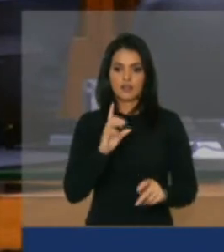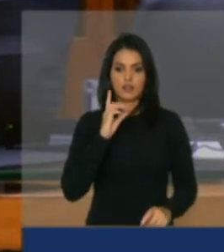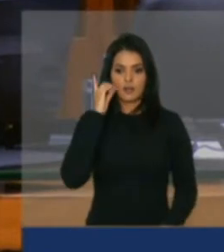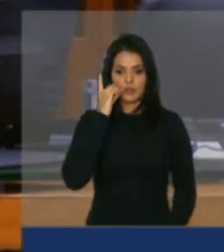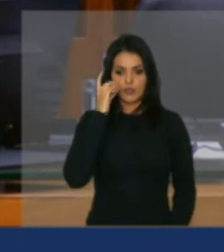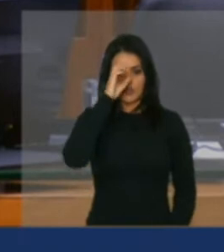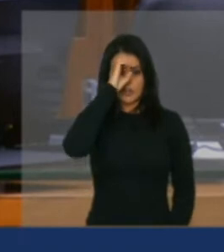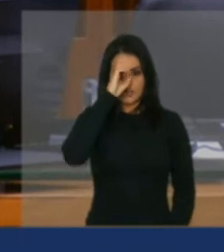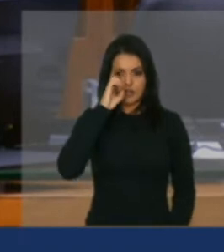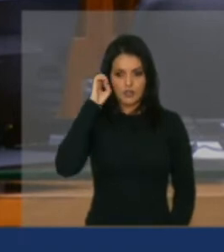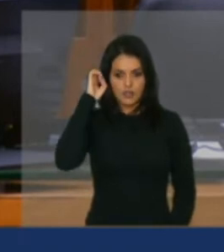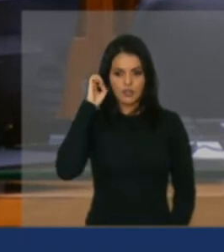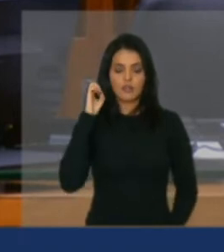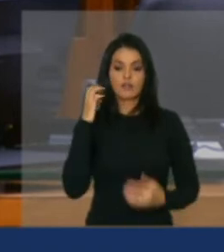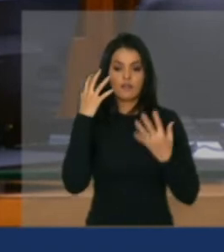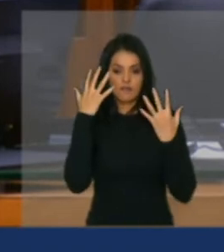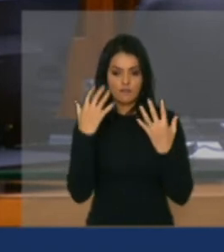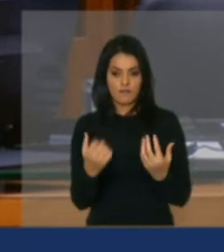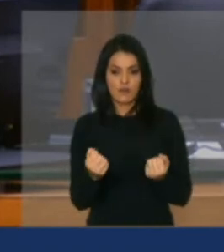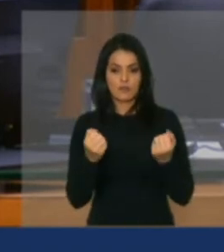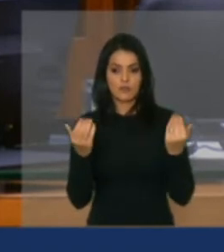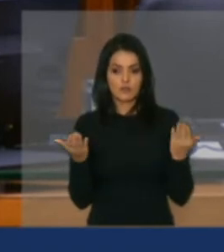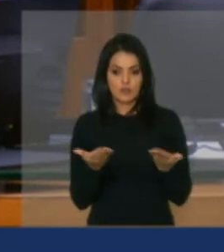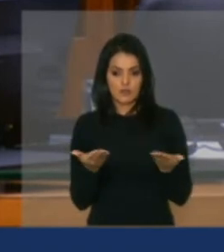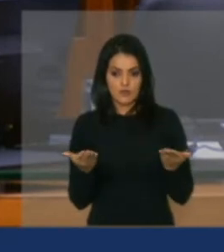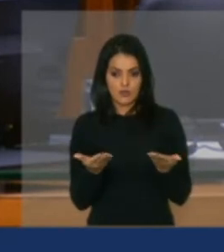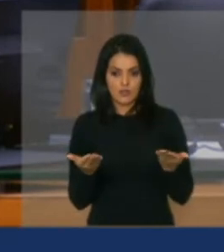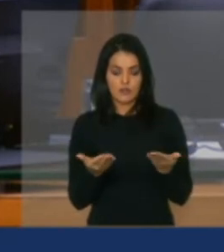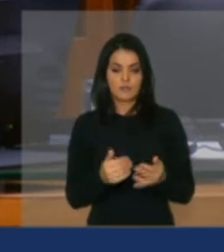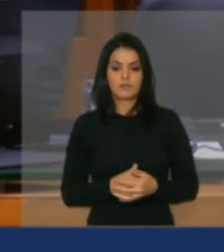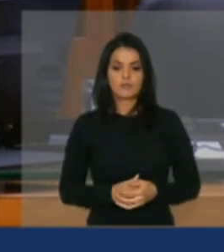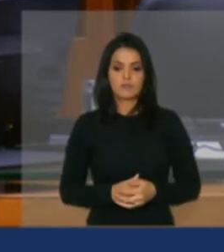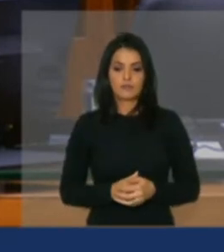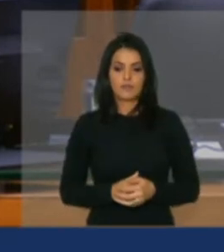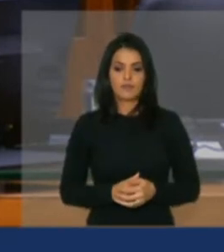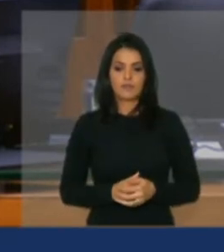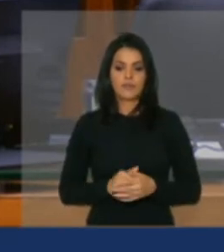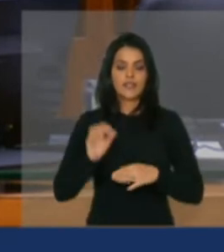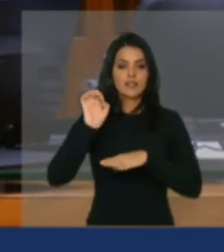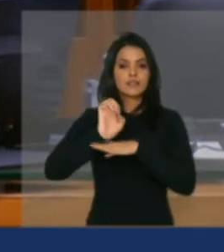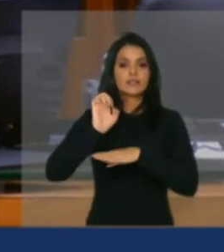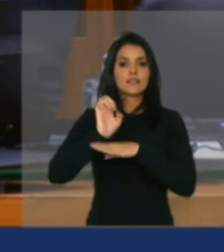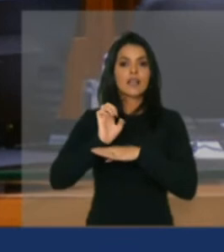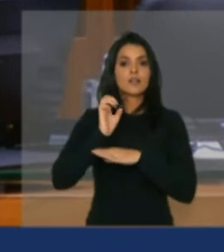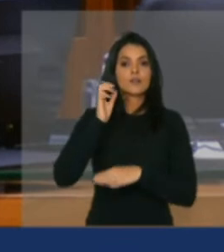ÁUDIO]. [CAMPAINHA] [CAMPAINHA]. [PRESIDENTE]: PORTANTO, DEPOIS DA NOSSA DEPUTADAS ÉRIKA KOKAY, VAMOS AO CEARÁCOM O DEPUTADO JOSÉ